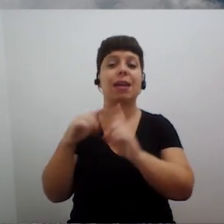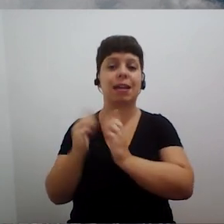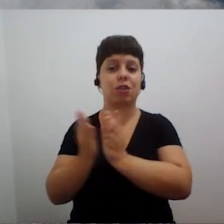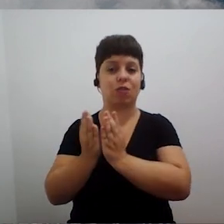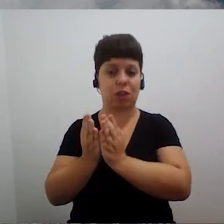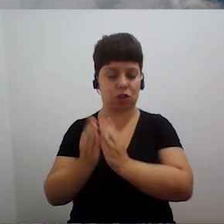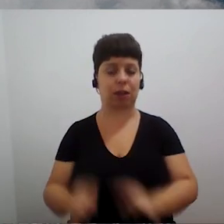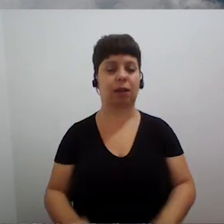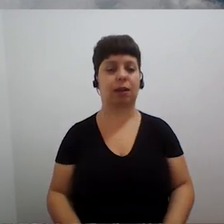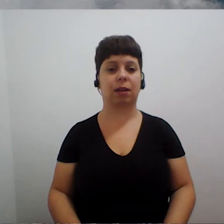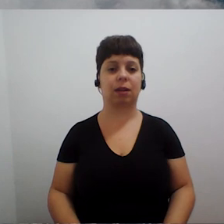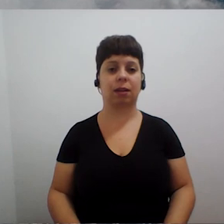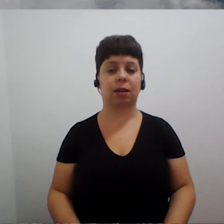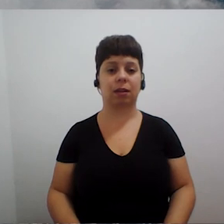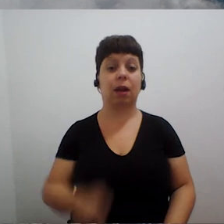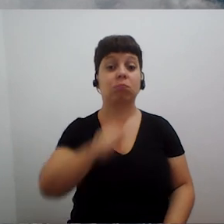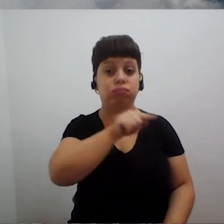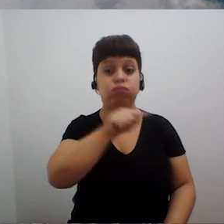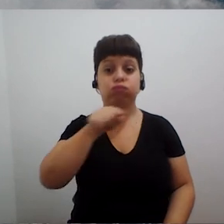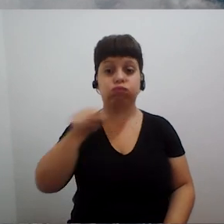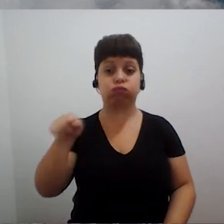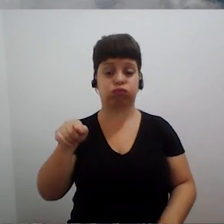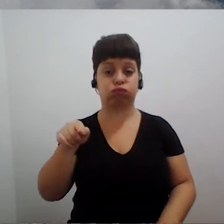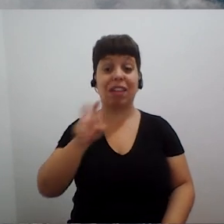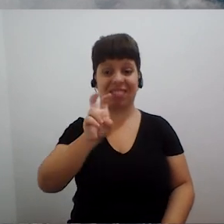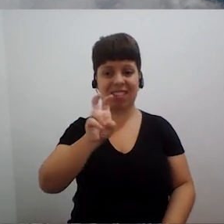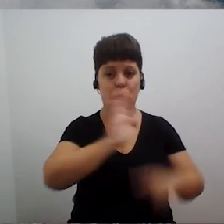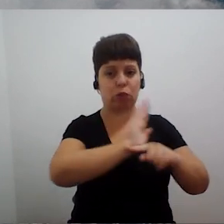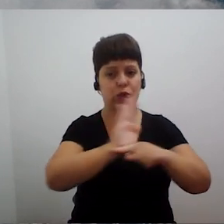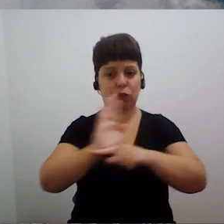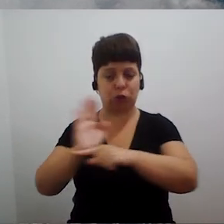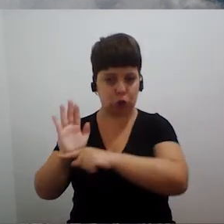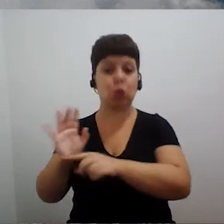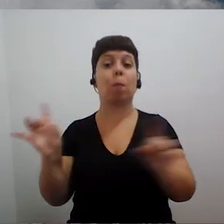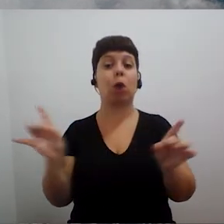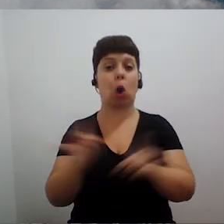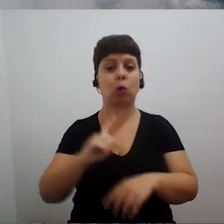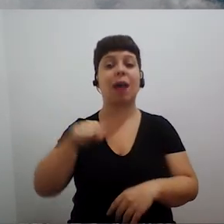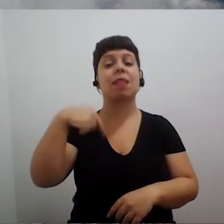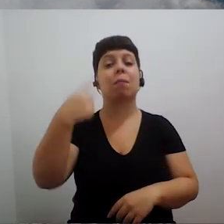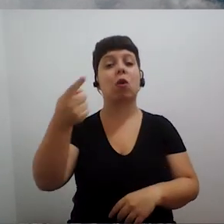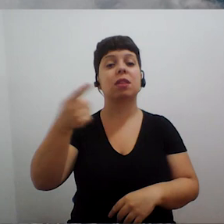evangélica. E aí depois desses cinco vídeos a gente vai fazer uma outra reflexão